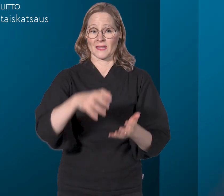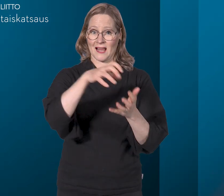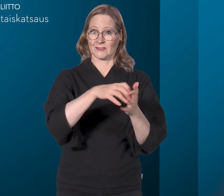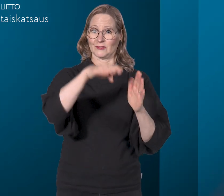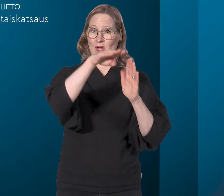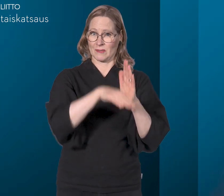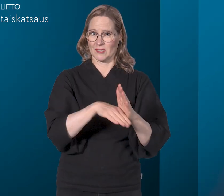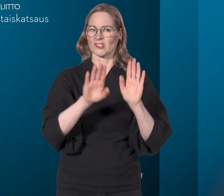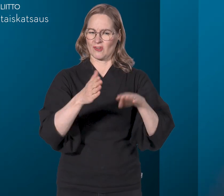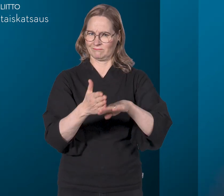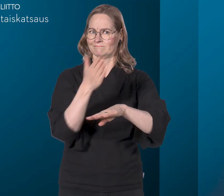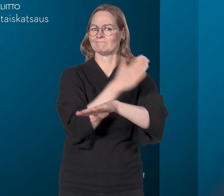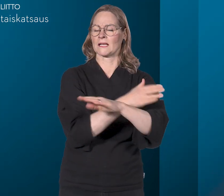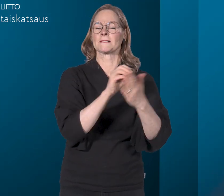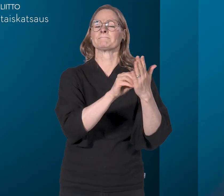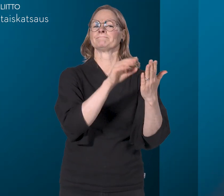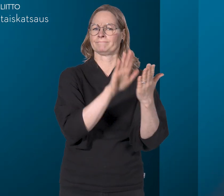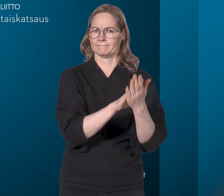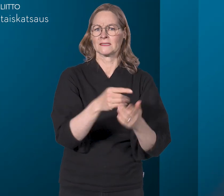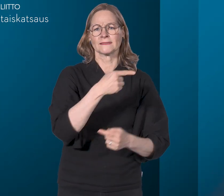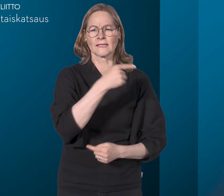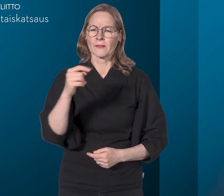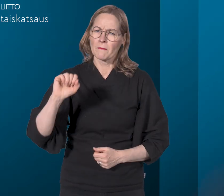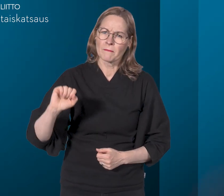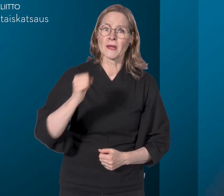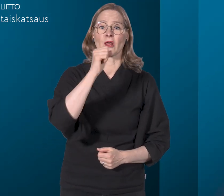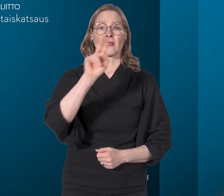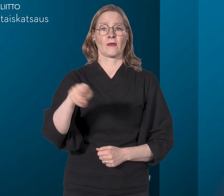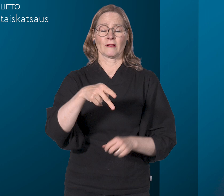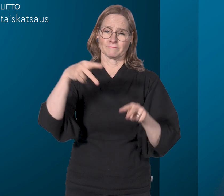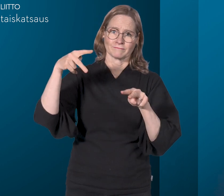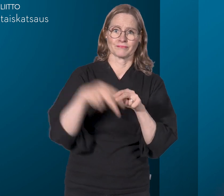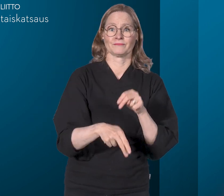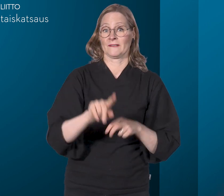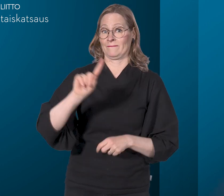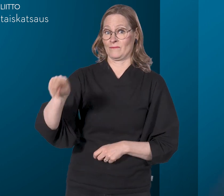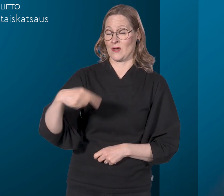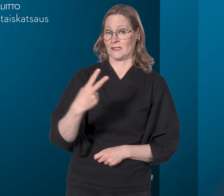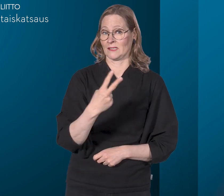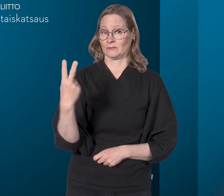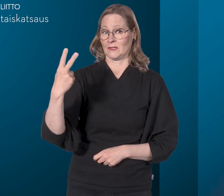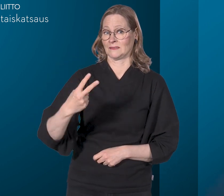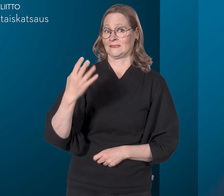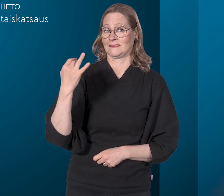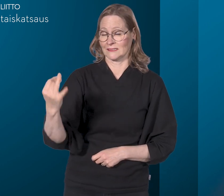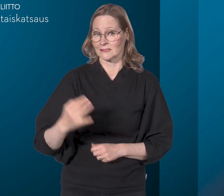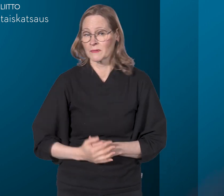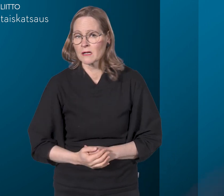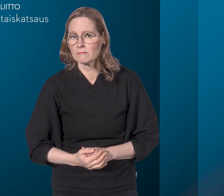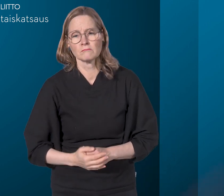Hallitusohjelmaan jo aiemmin kirjattu 100 miljoonan euron leikkaus vuodelle 2027 -